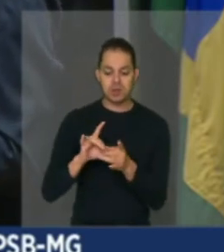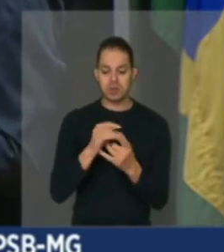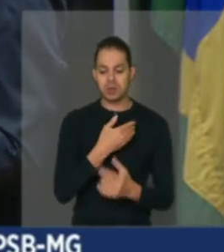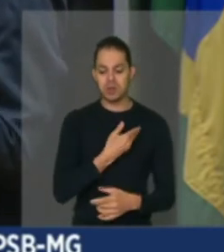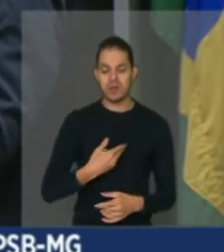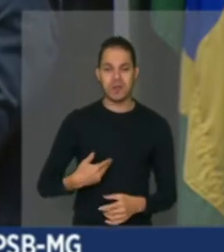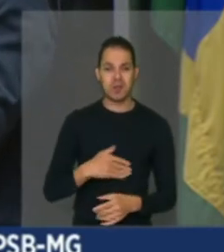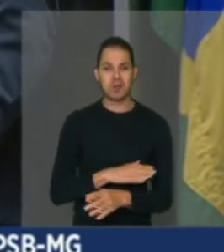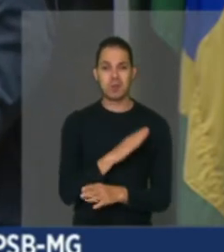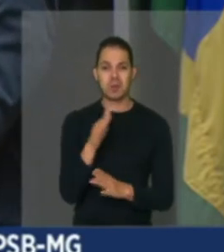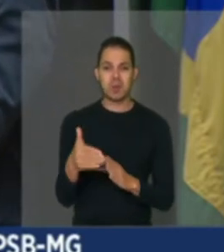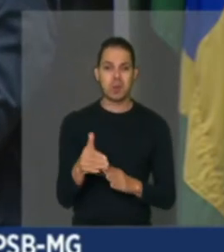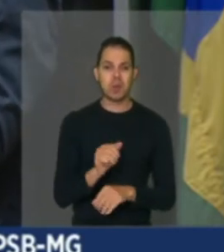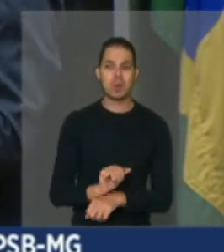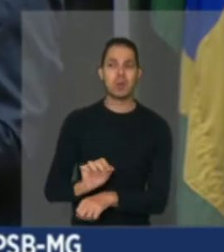TENTAR ZERAR A FILA DA CIRURGIAS ELETIVAS. O